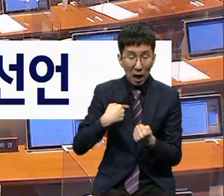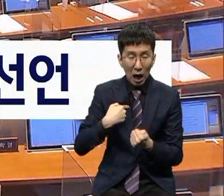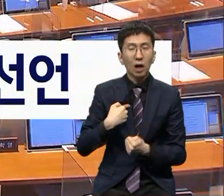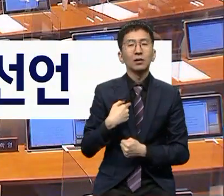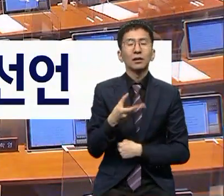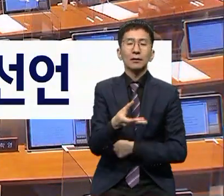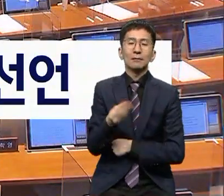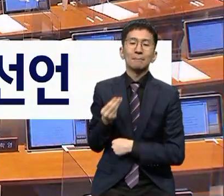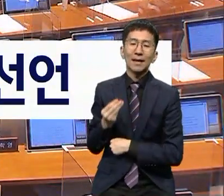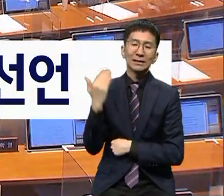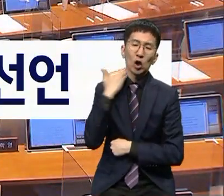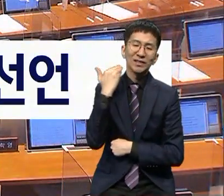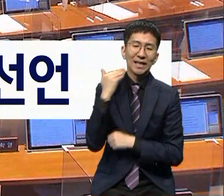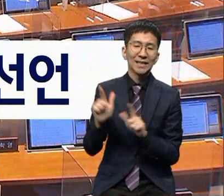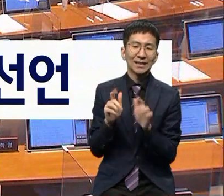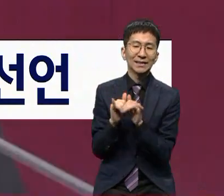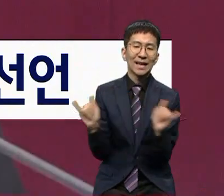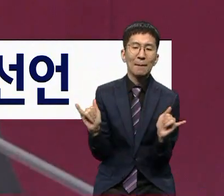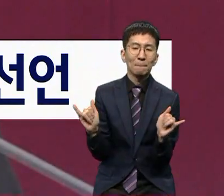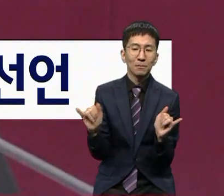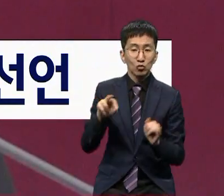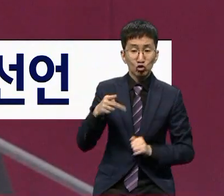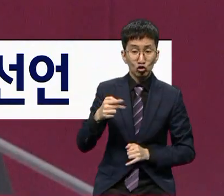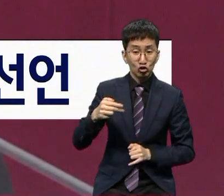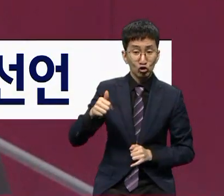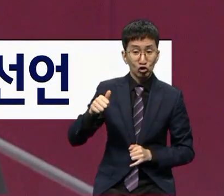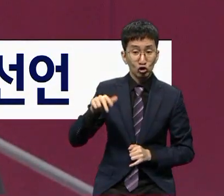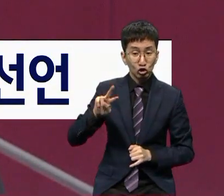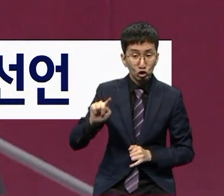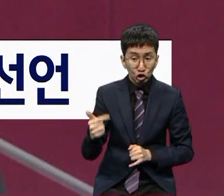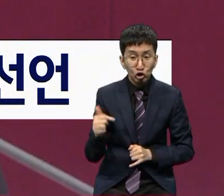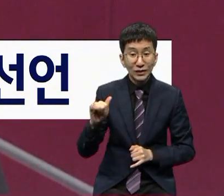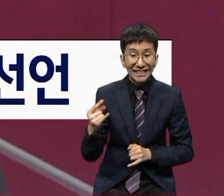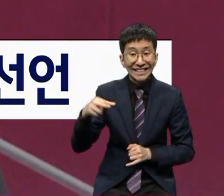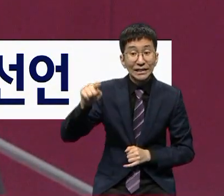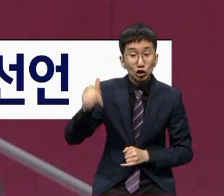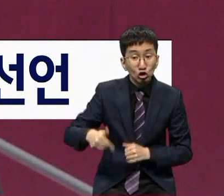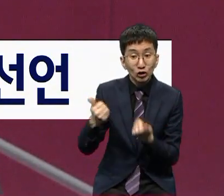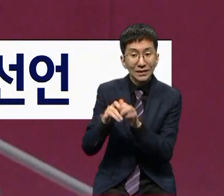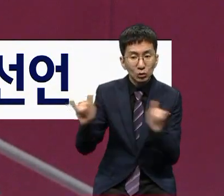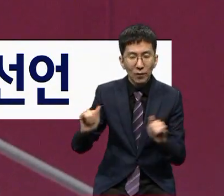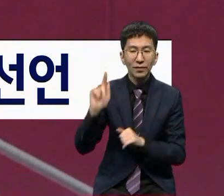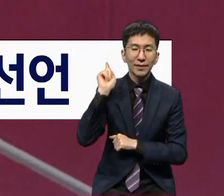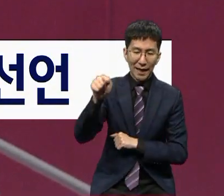저는 임차입니다라고 이름값을 키운 국민의힘 초선 윤희숙 의원이 내일 대선 출마를 선언합니다.